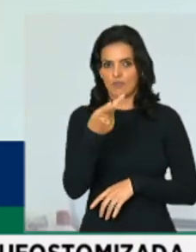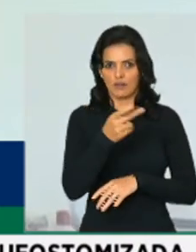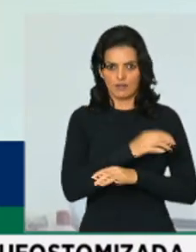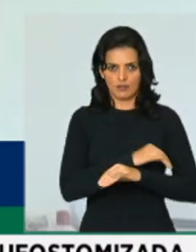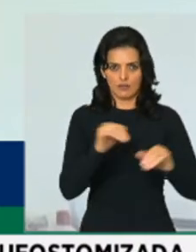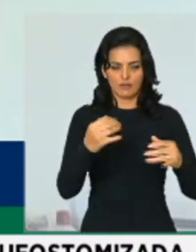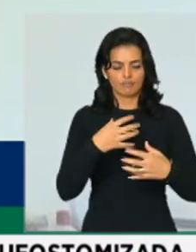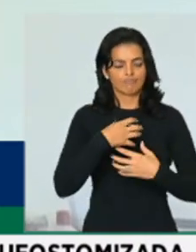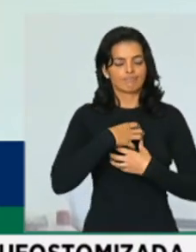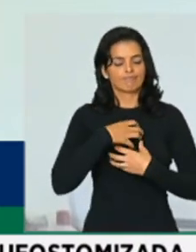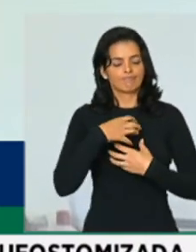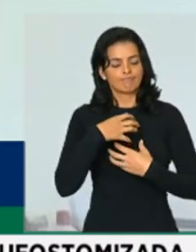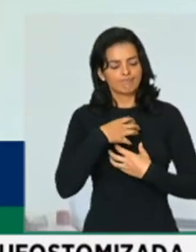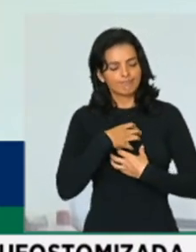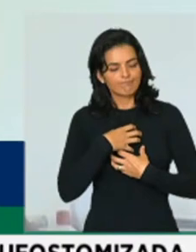OSÉAS DA COMUNIDADE ANÍBAL, DIZER QUE É LAMENTÁVEL NÓS